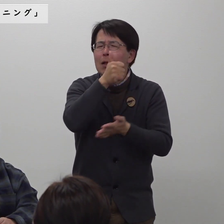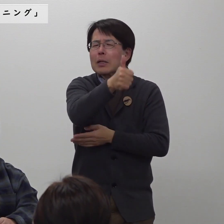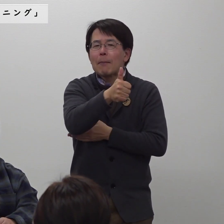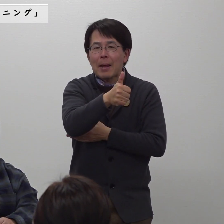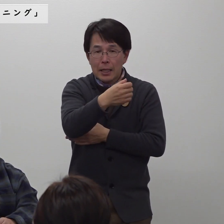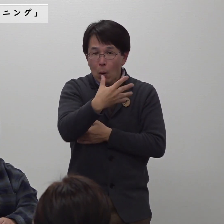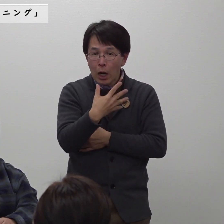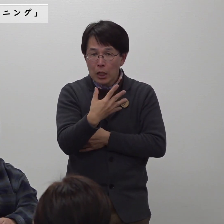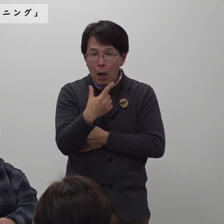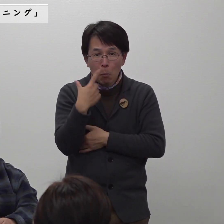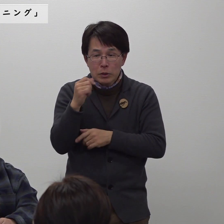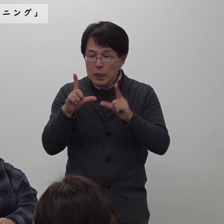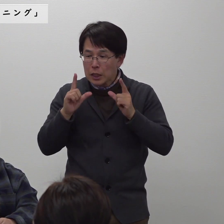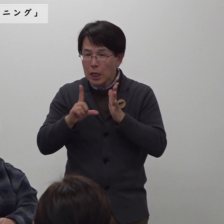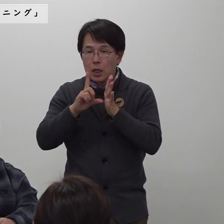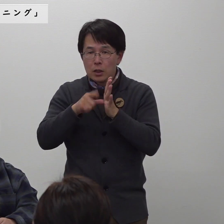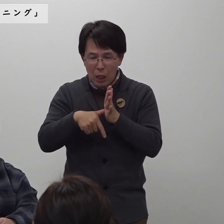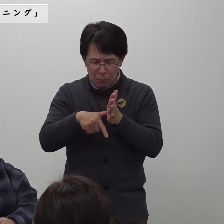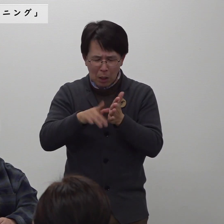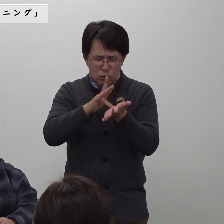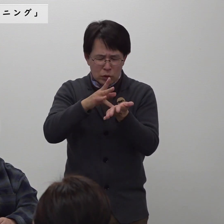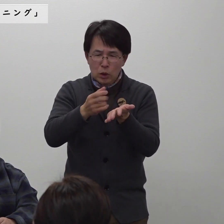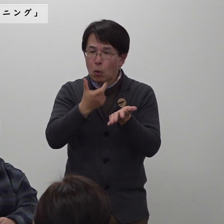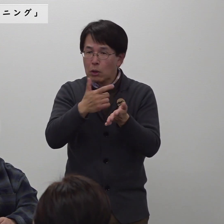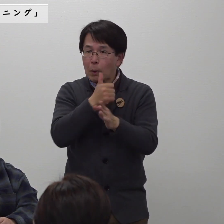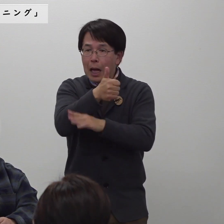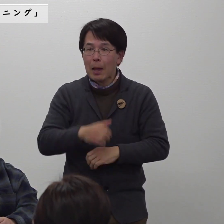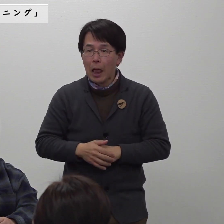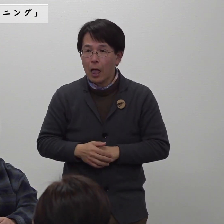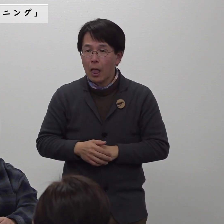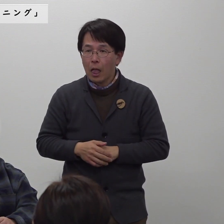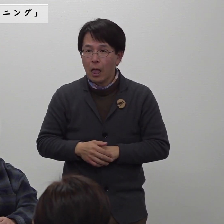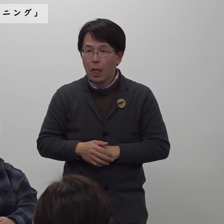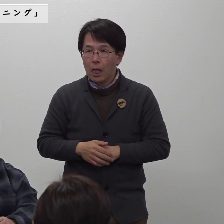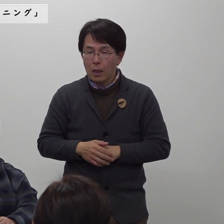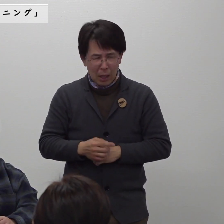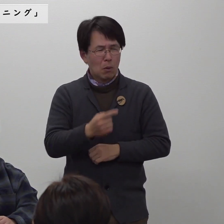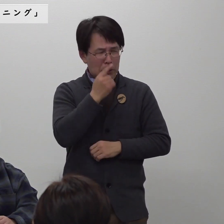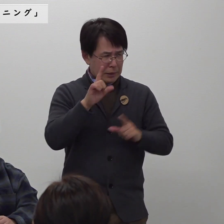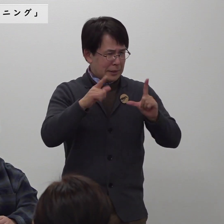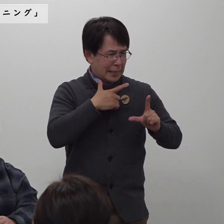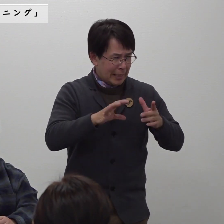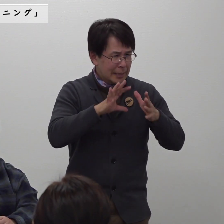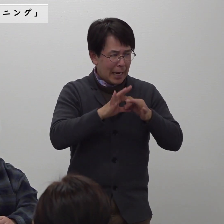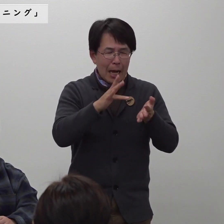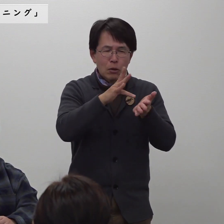当然出場したい じゃ薬やめます って言ったのは大変でしたね